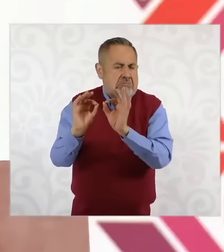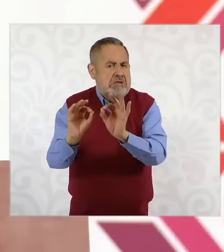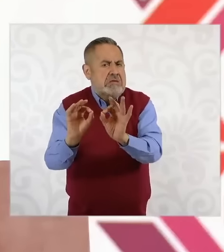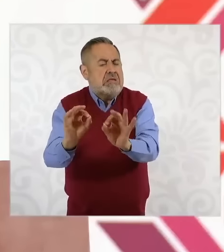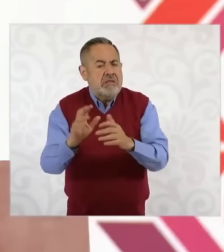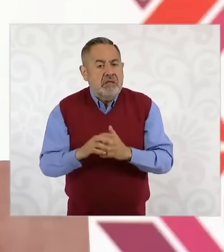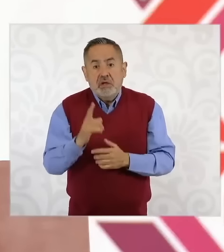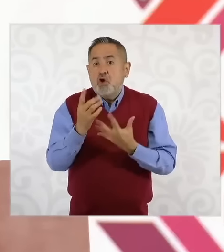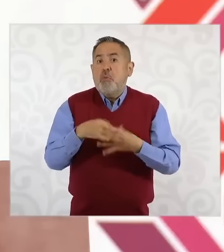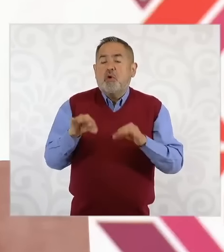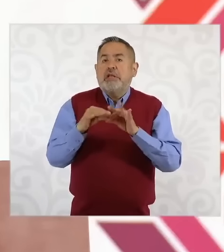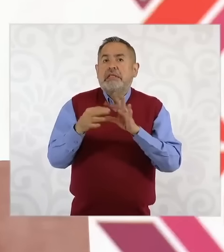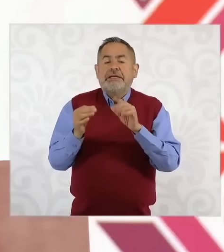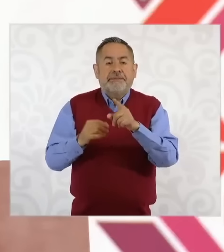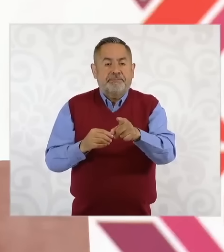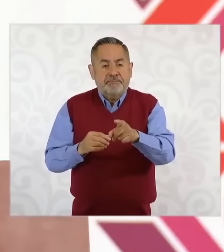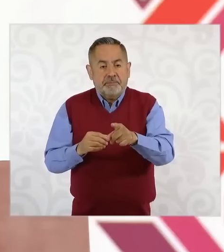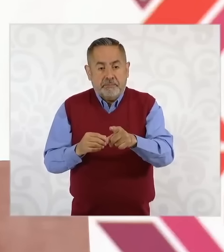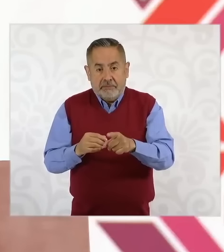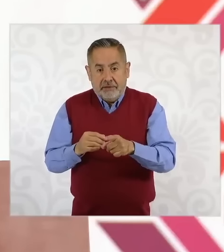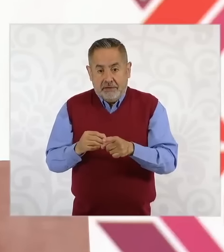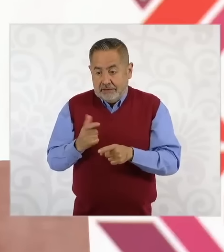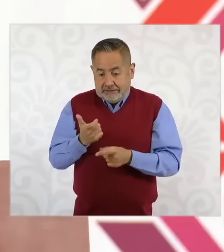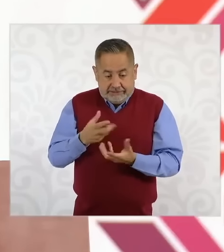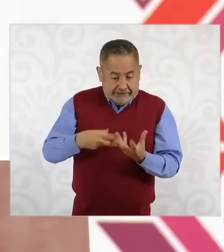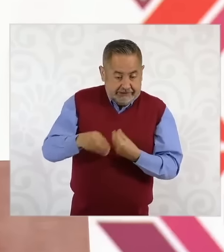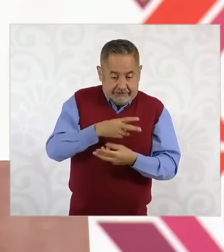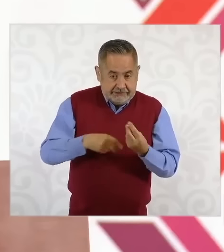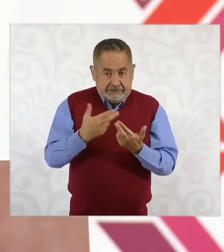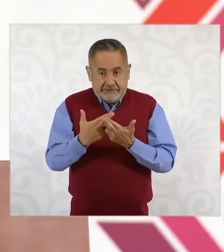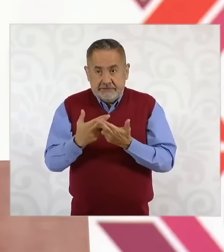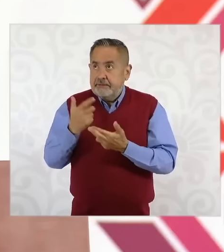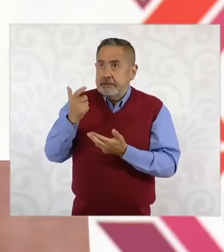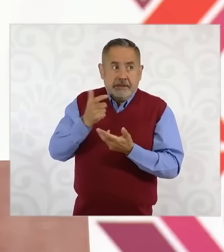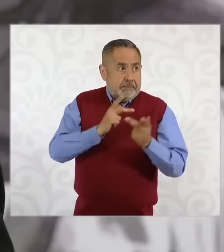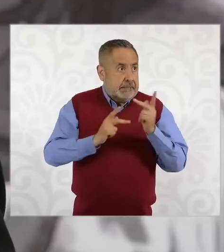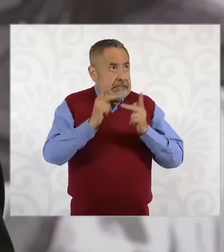el eh los recursos que vienen de financiamiento se dedican a inversión a inversión pública,